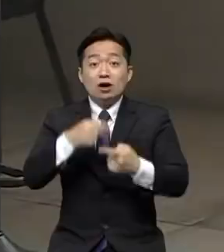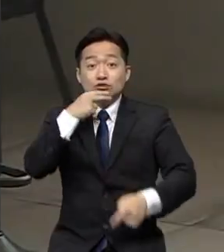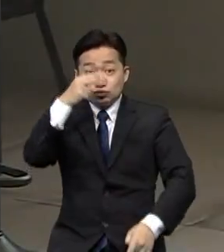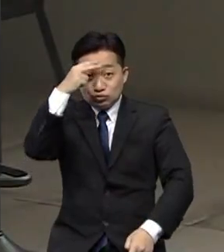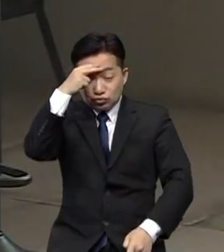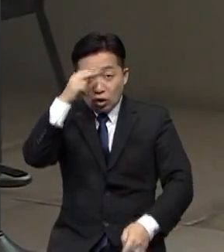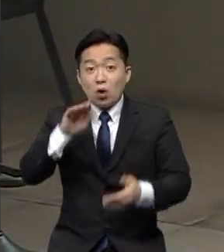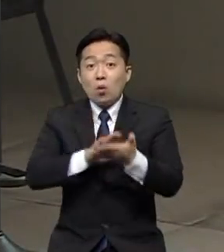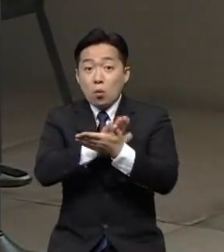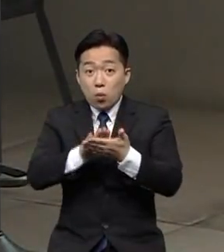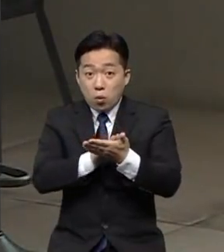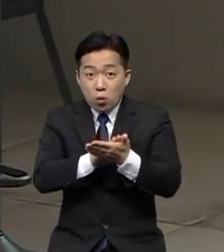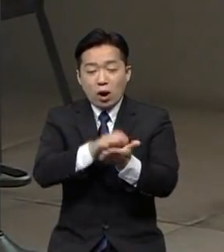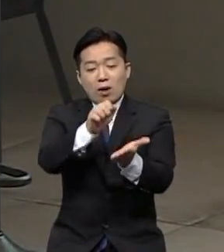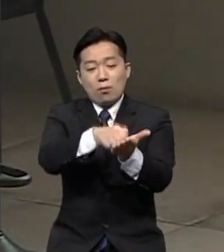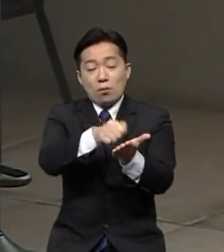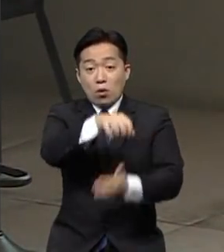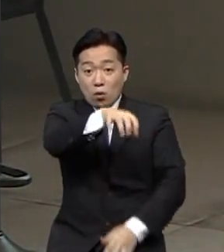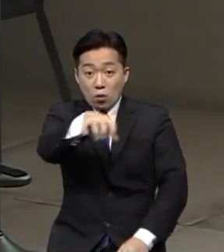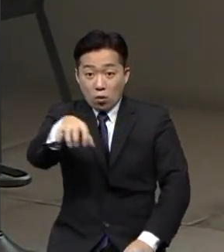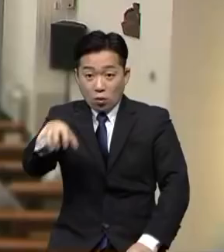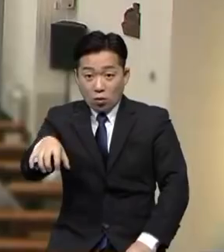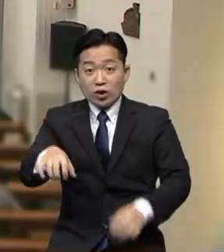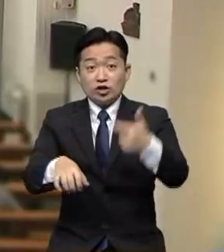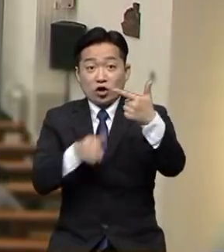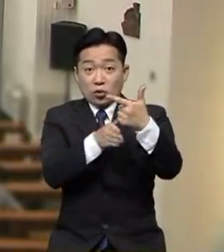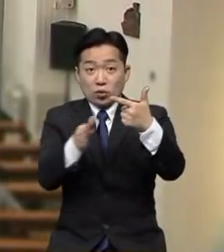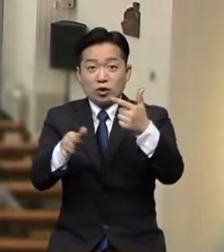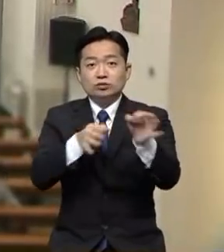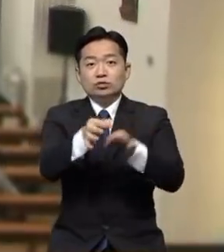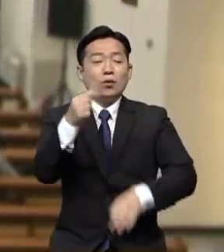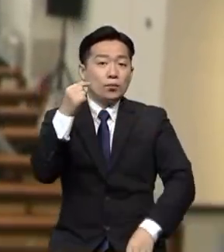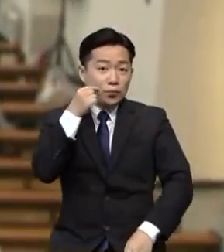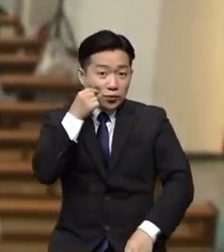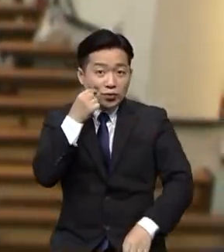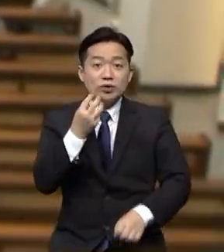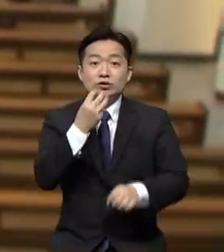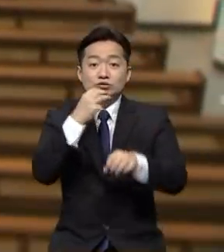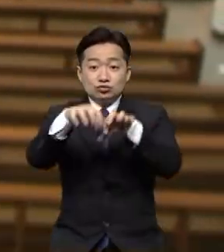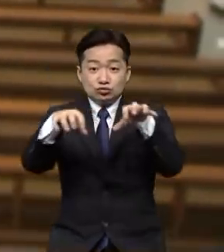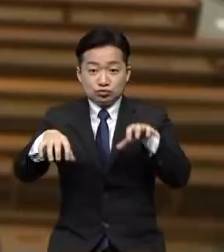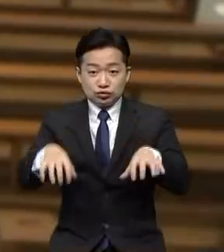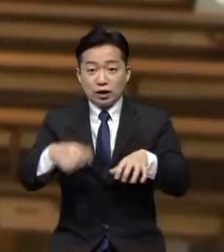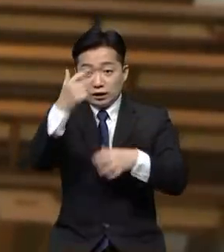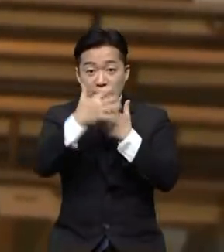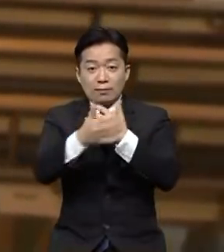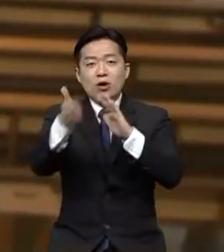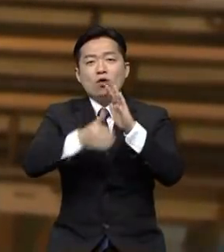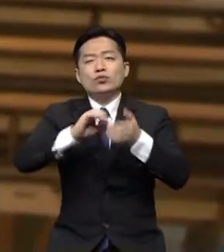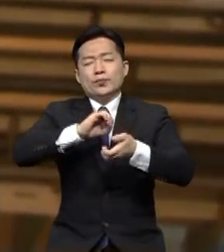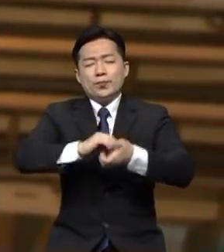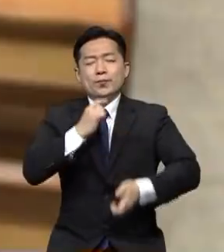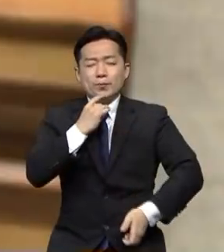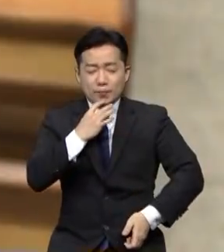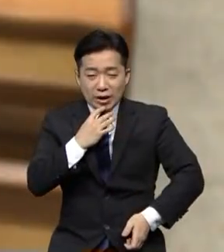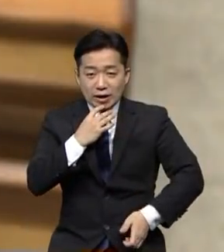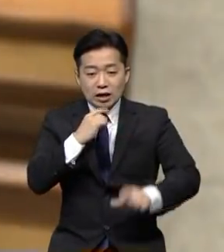단란주점, 홀던 펍 등 유흥시설 6개 업종은 영업할 수 없고 수도권에서는 정규 예배 등에 한해서 전체 좌석의 10%까지만